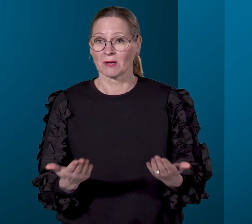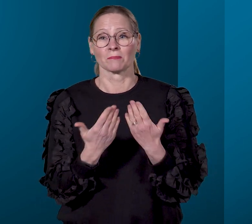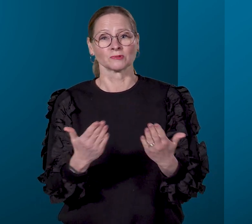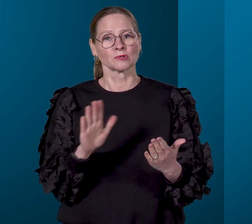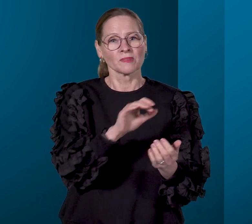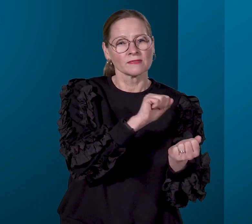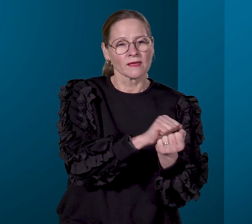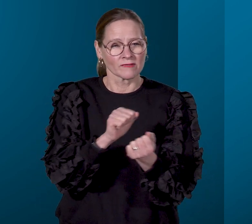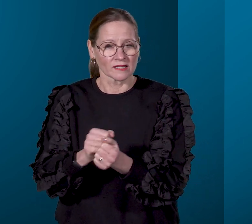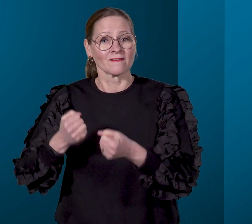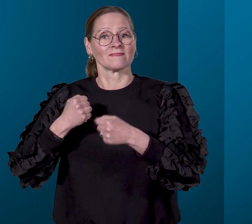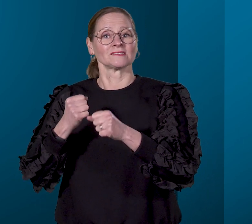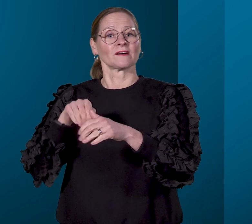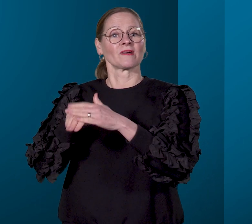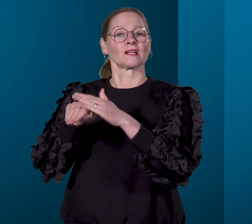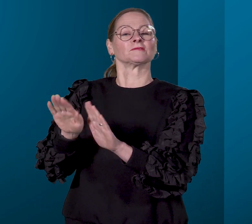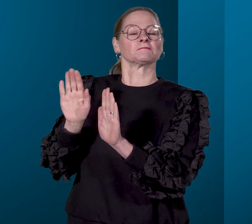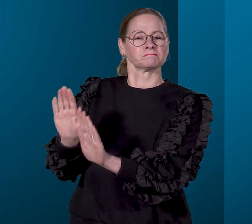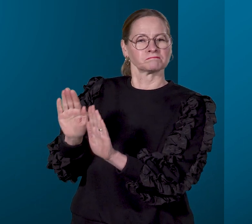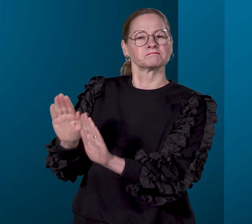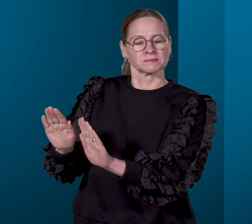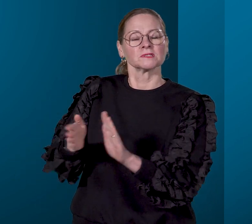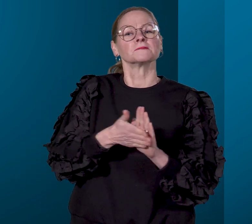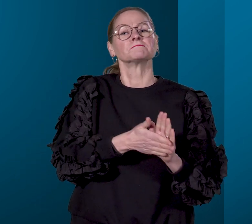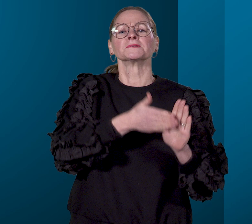vaan museon tavaroita säilytetään Werstaan varastoissa -